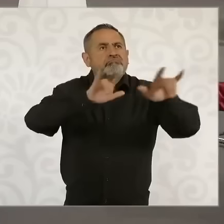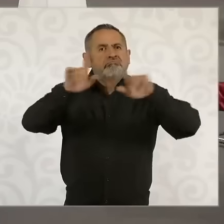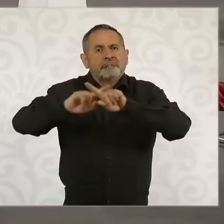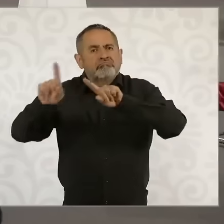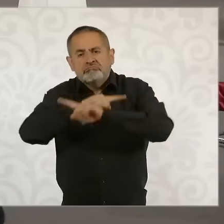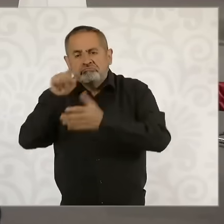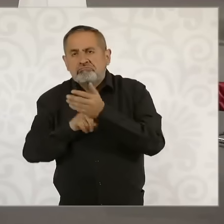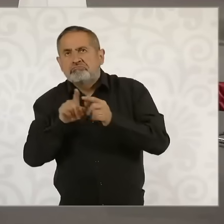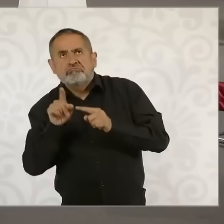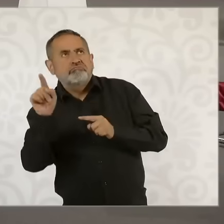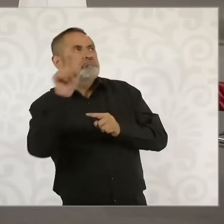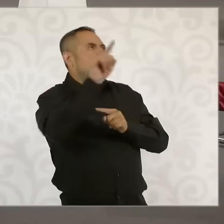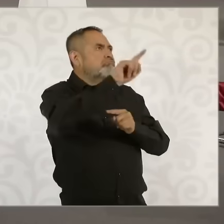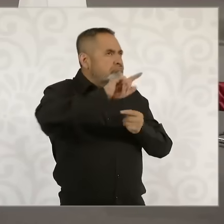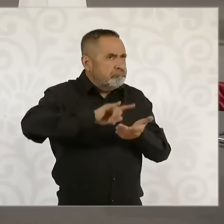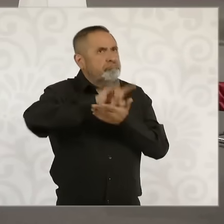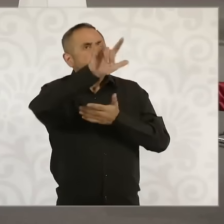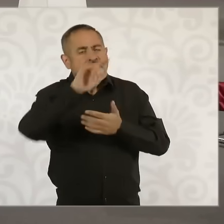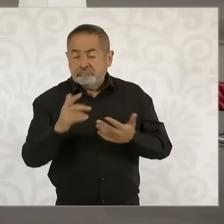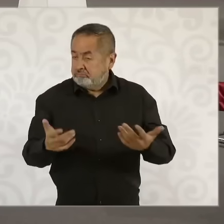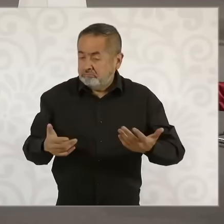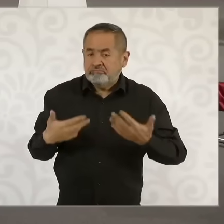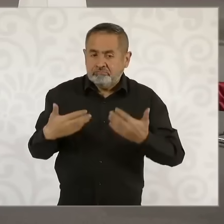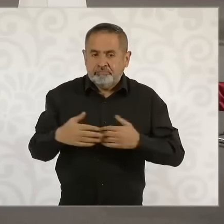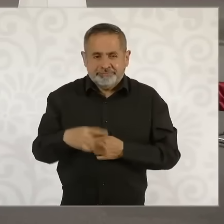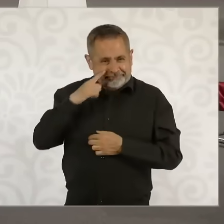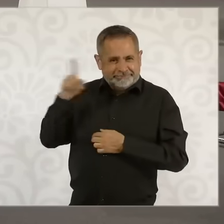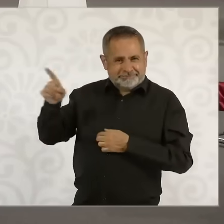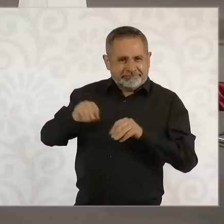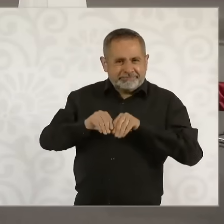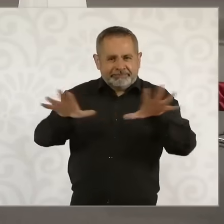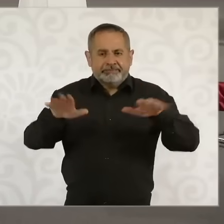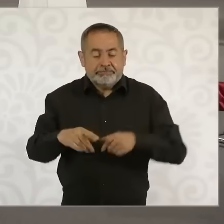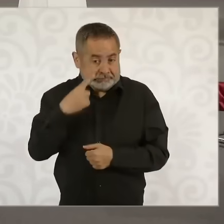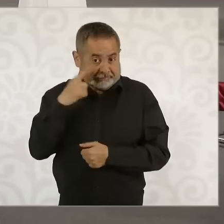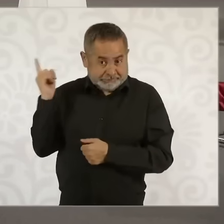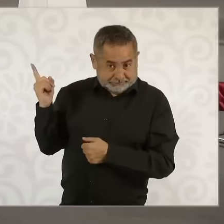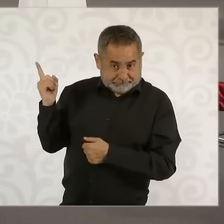que huela mexicana. Aquí el comportamiento de las rutas de Mexicana. Si ustedes ven, Mexicana